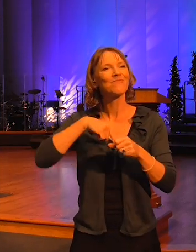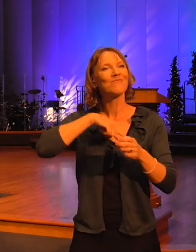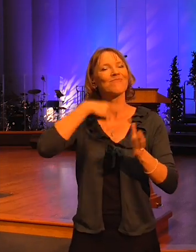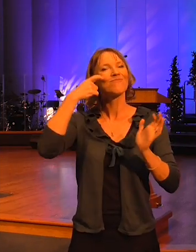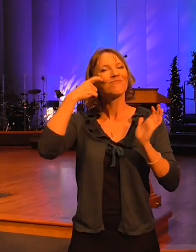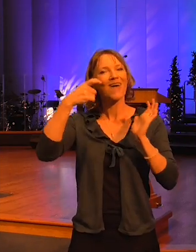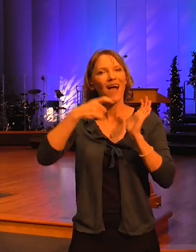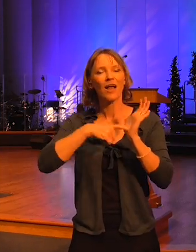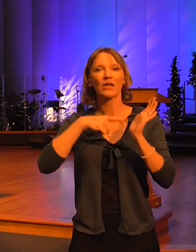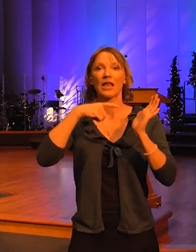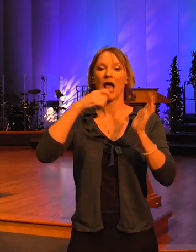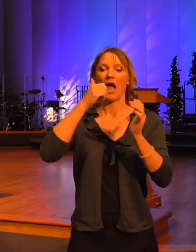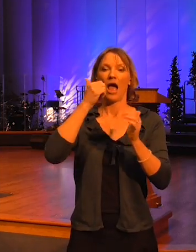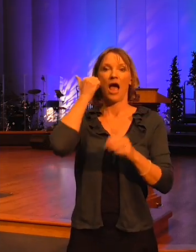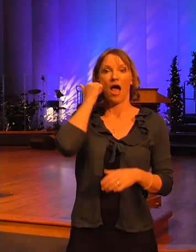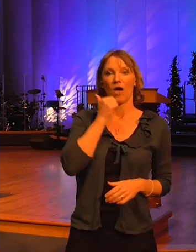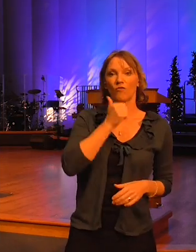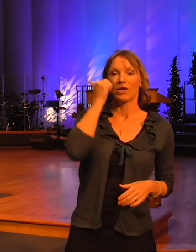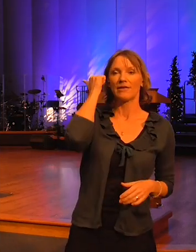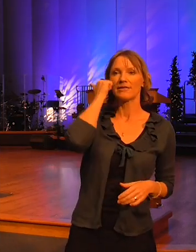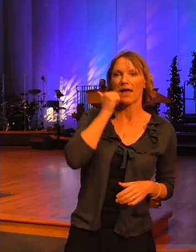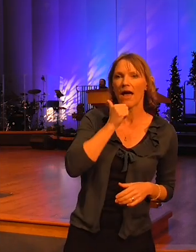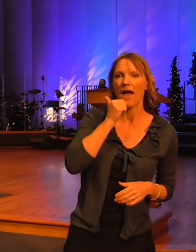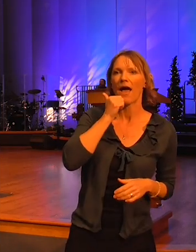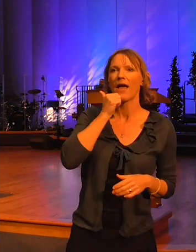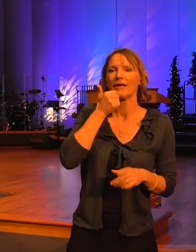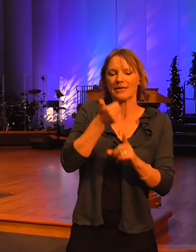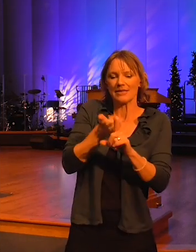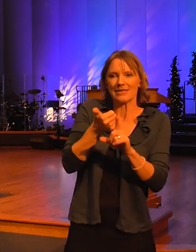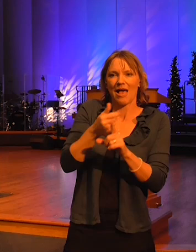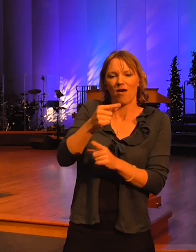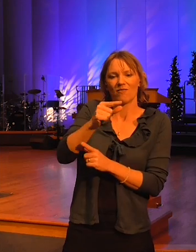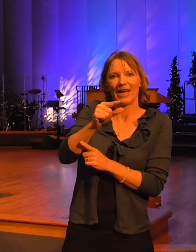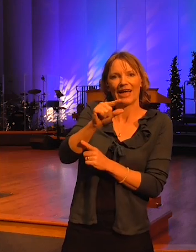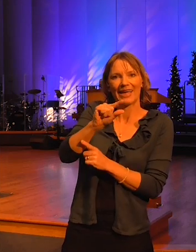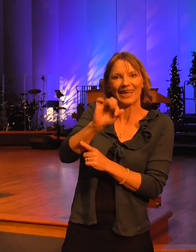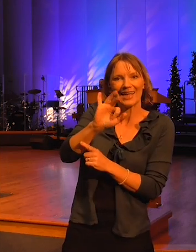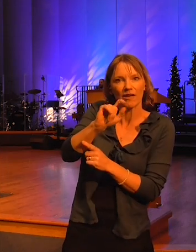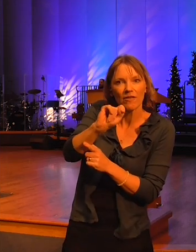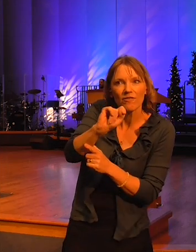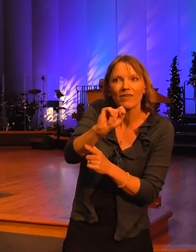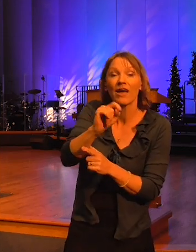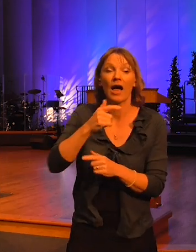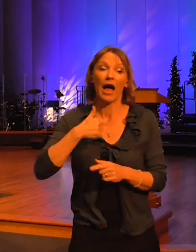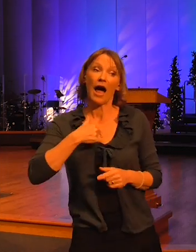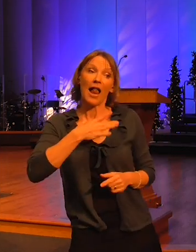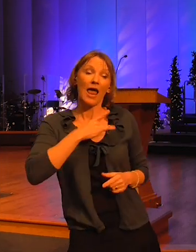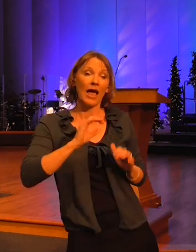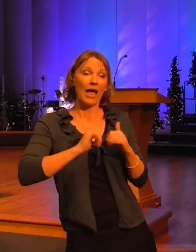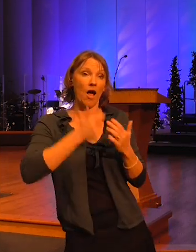cada día es un regalo aunque me gusta cómo lo dijo el sabio Tony Soprano dice